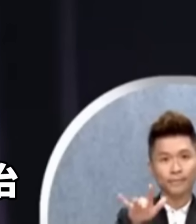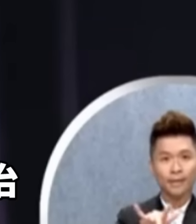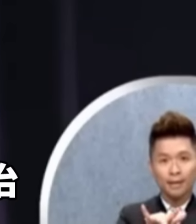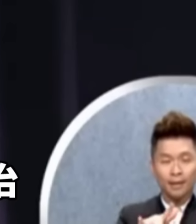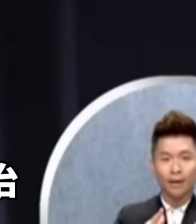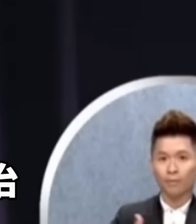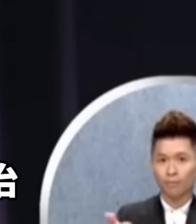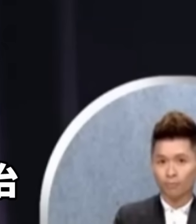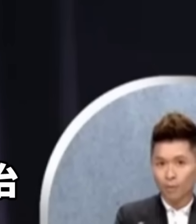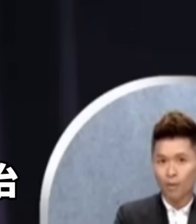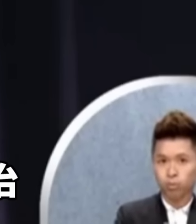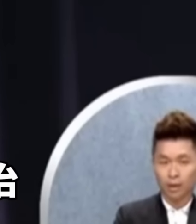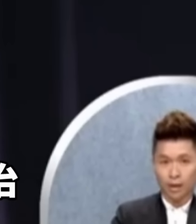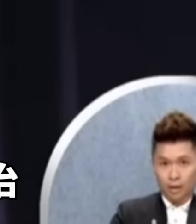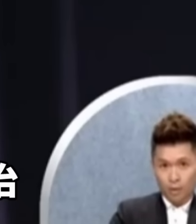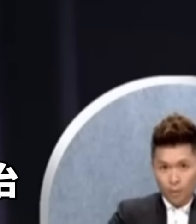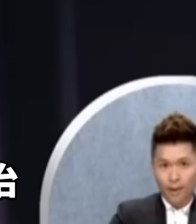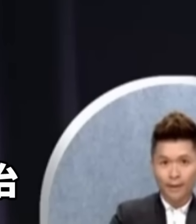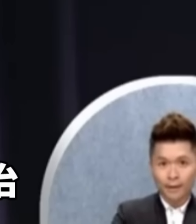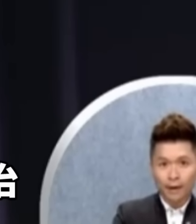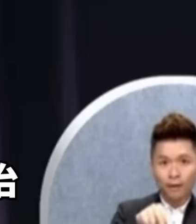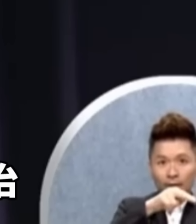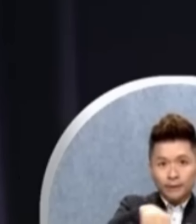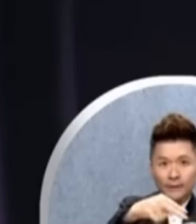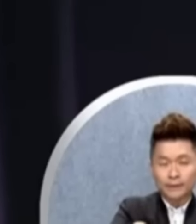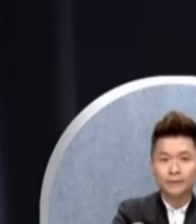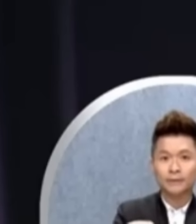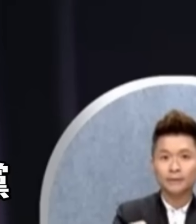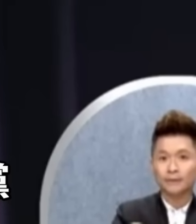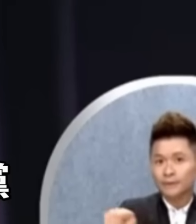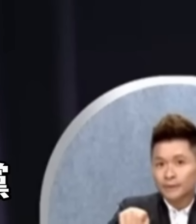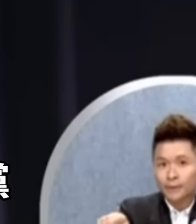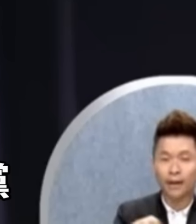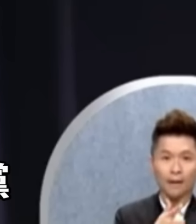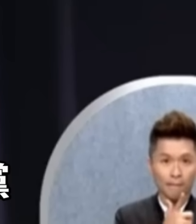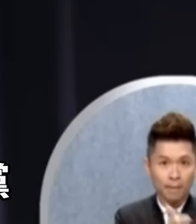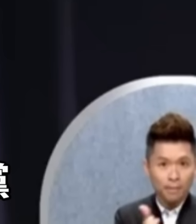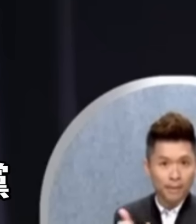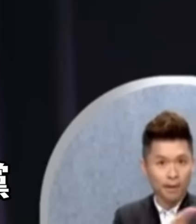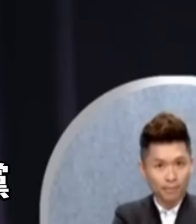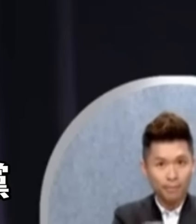胃病要胃藥醫 一切的環節在政治 那麼中國國民黨是最大的在野黨